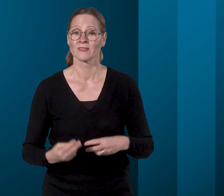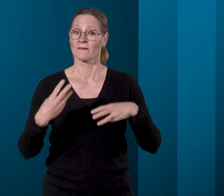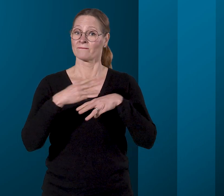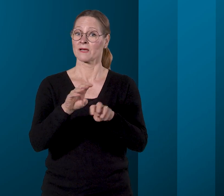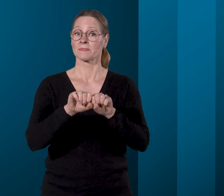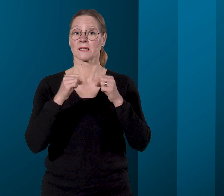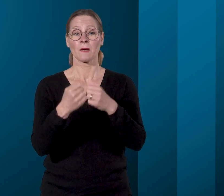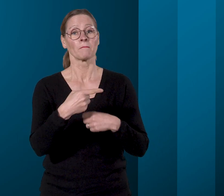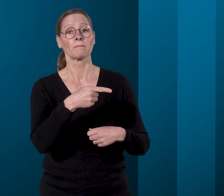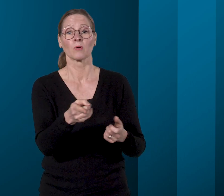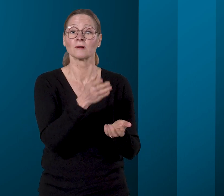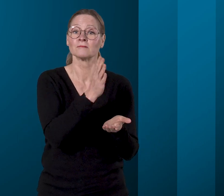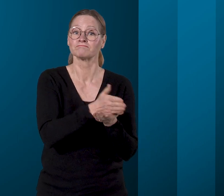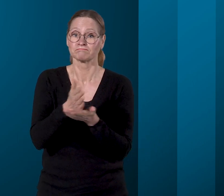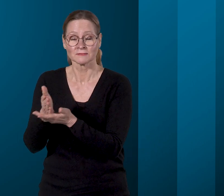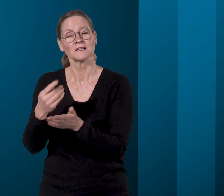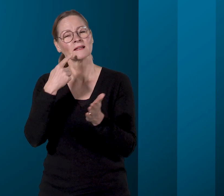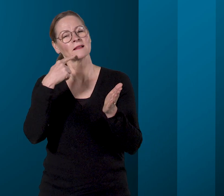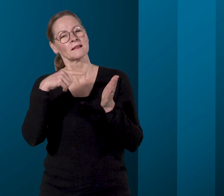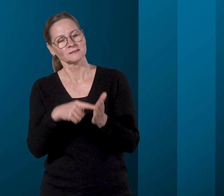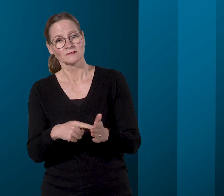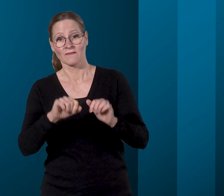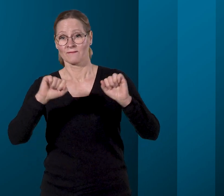Webinaarin muissa puheenvuoroissa käsiteltiin muun muassa -